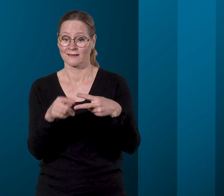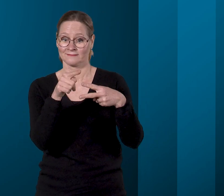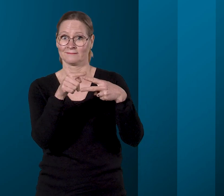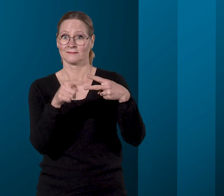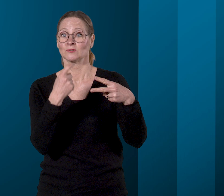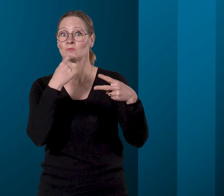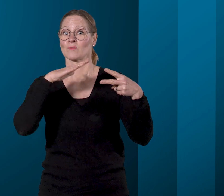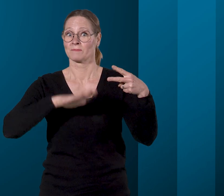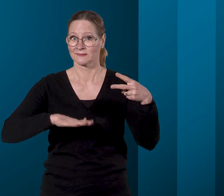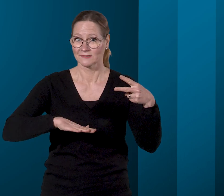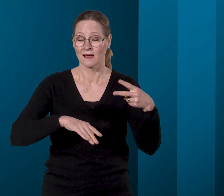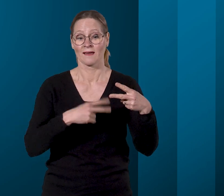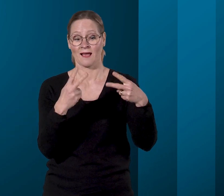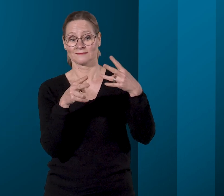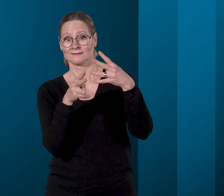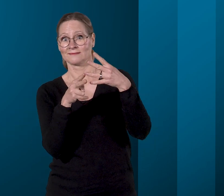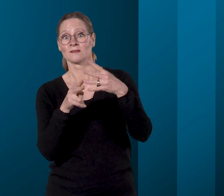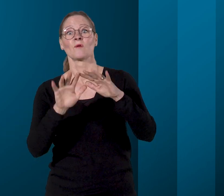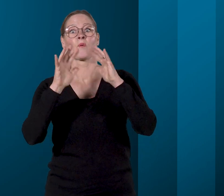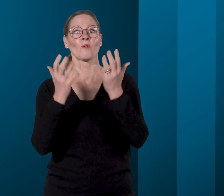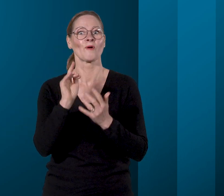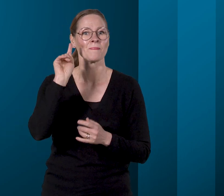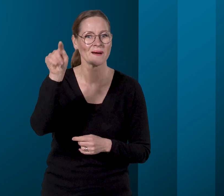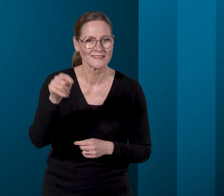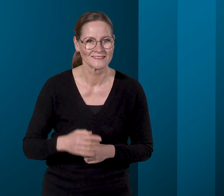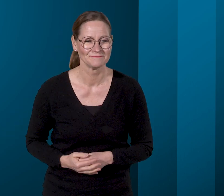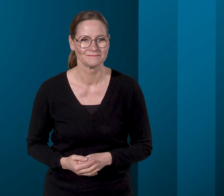kaksi kotimaista ja kaksi kansainvälistä.